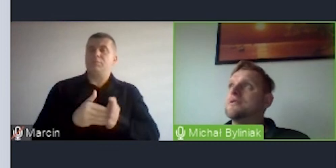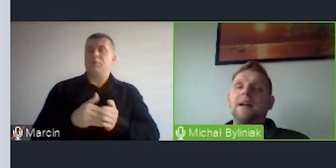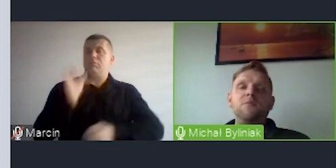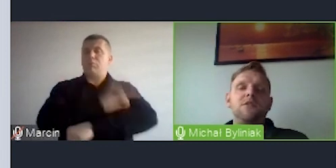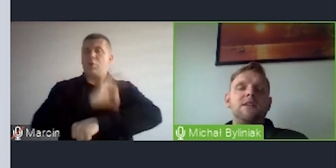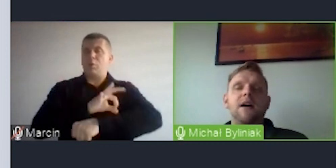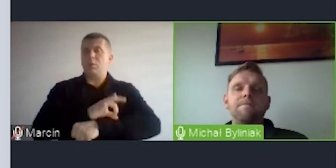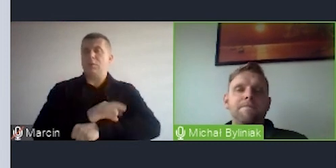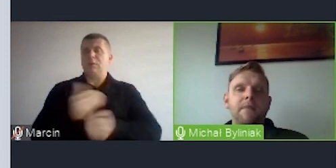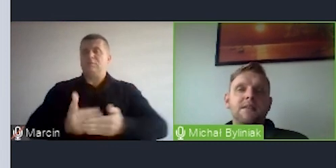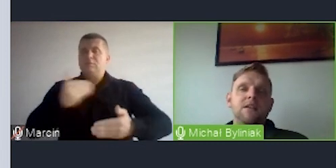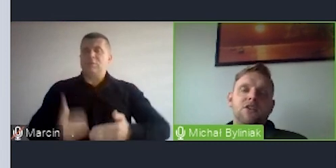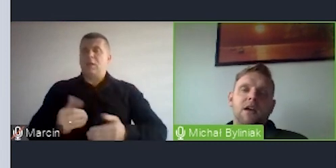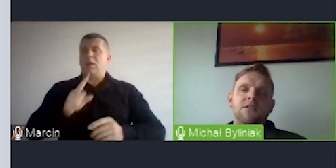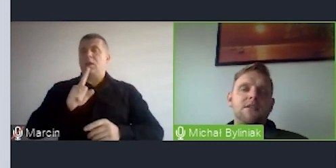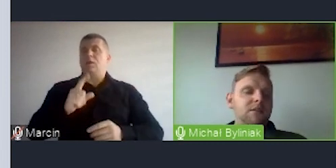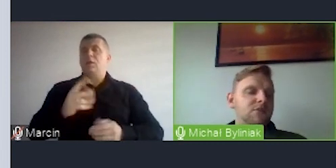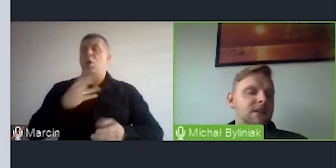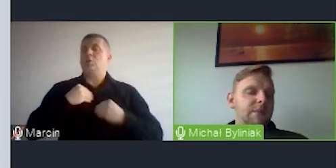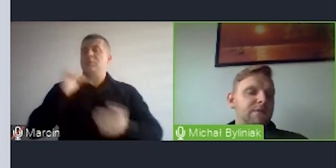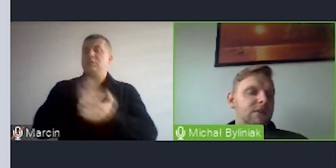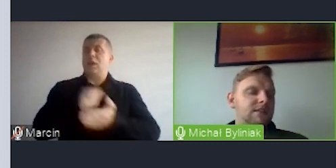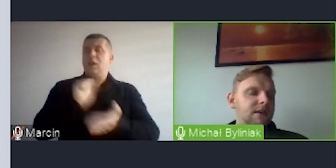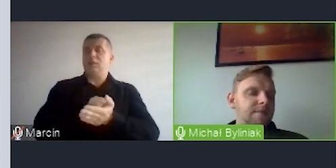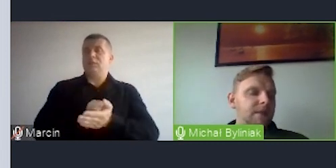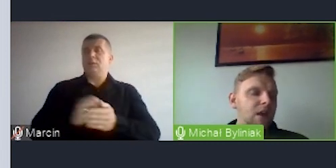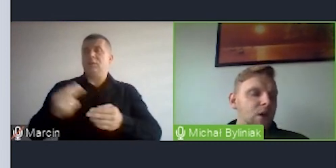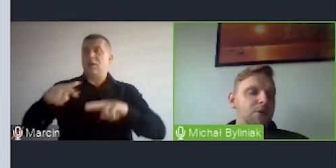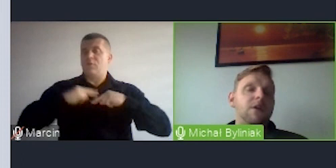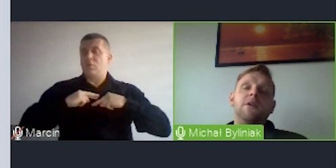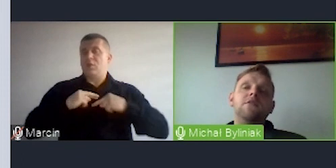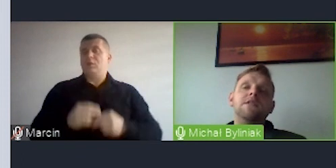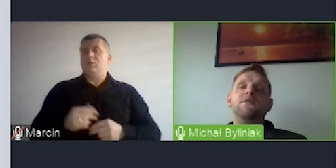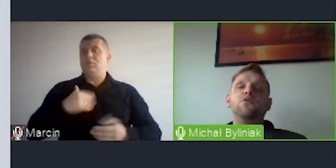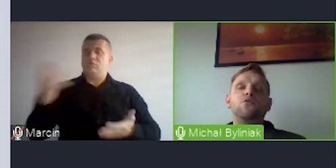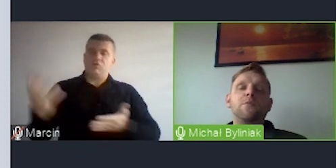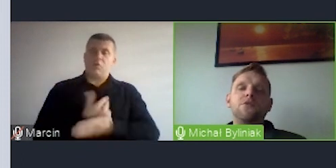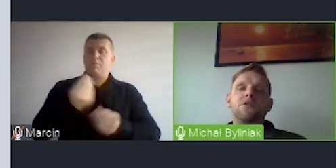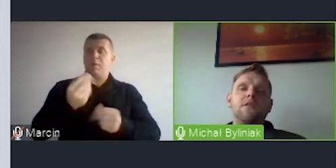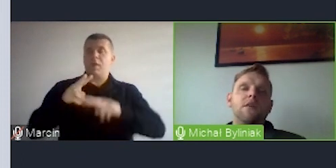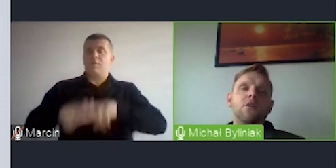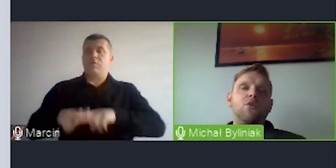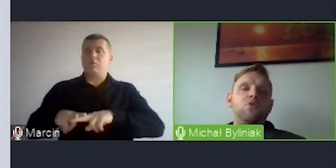zanim uzyskam zaliczkę czy zanim uzyskam refundację, biorą pieniądze z funduszu pożyczkowego